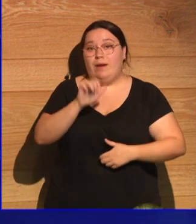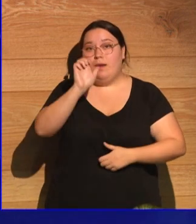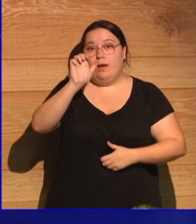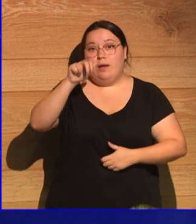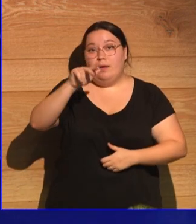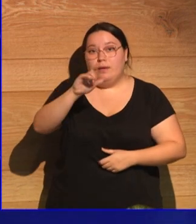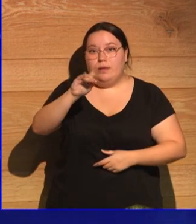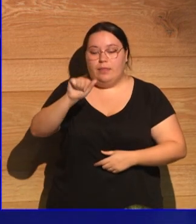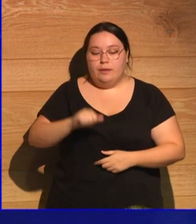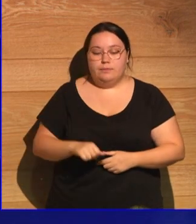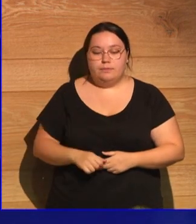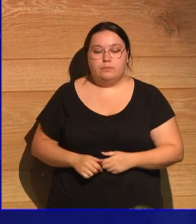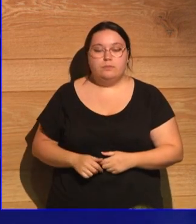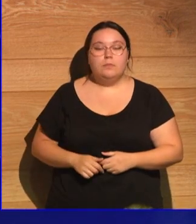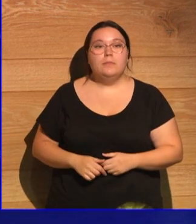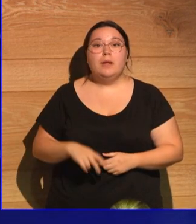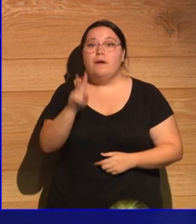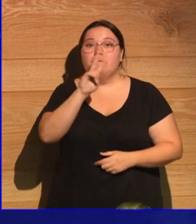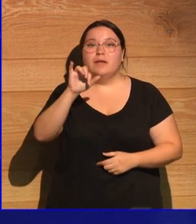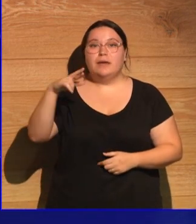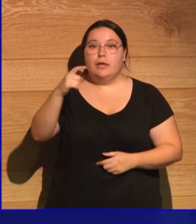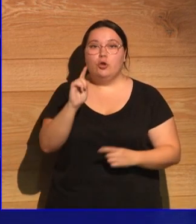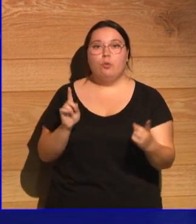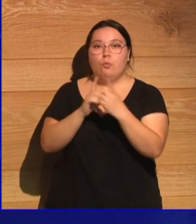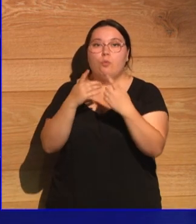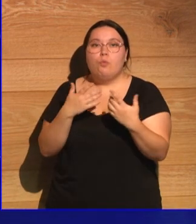Cuando encontré Virgilio Bueno, yo soy italiana de origen.